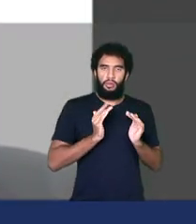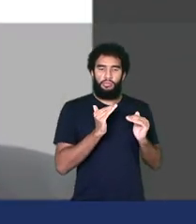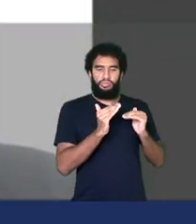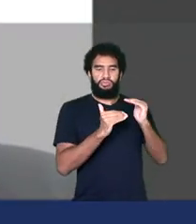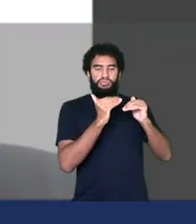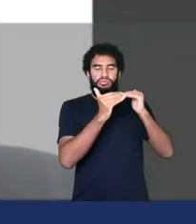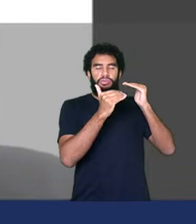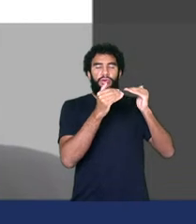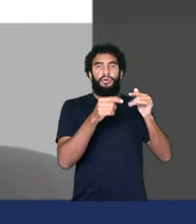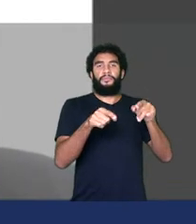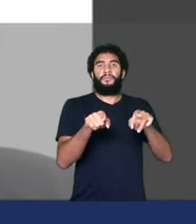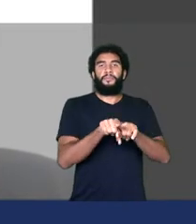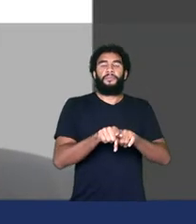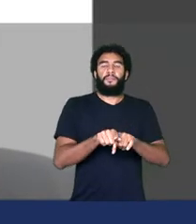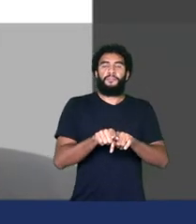UTILIZAM PARA ACUMULAR RIQUEZA